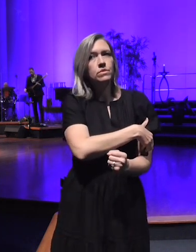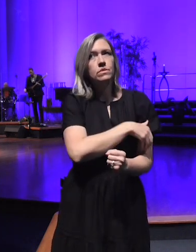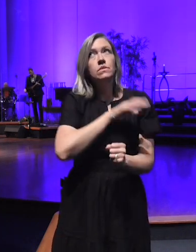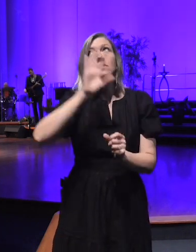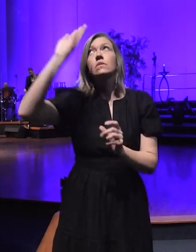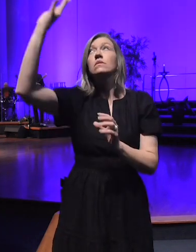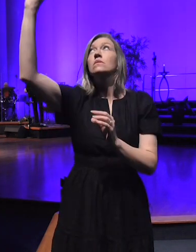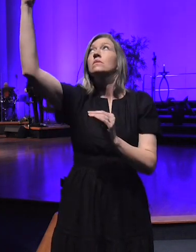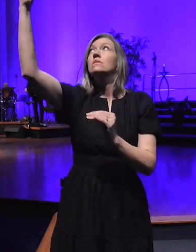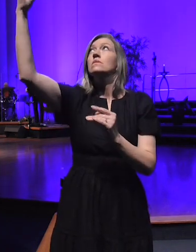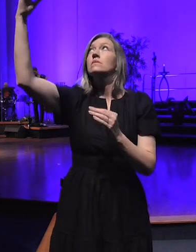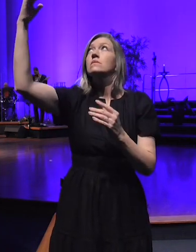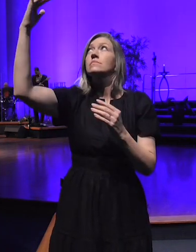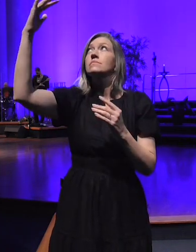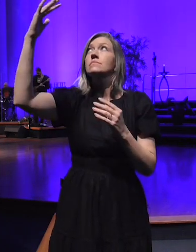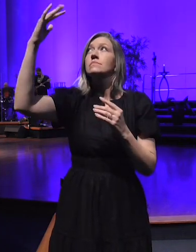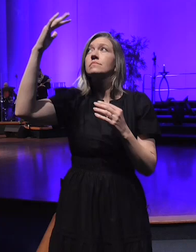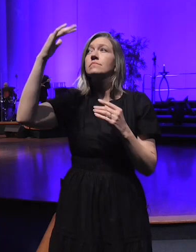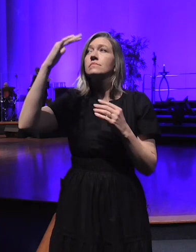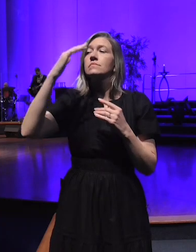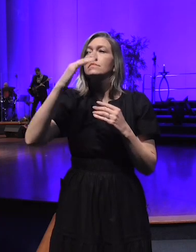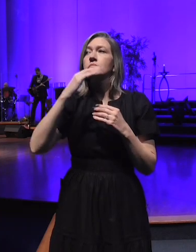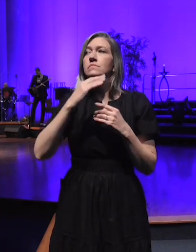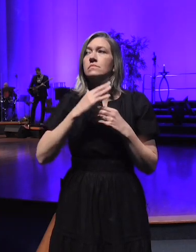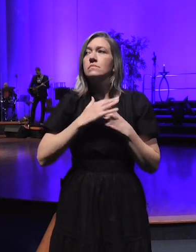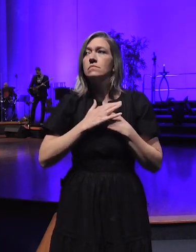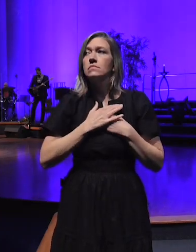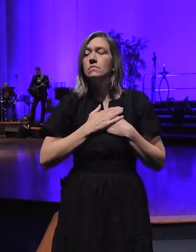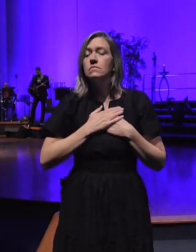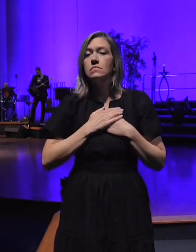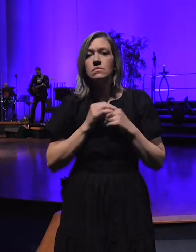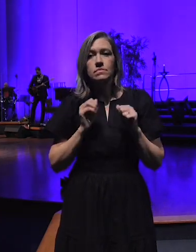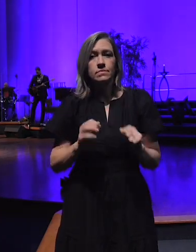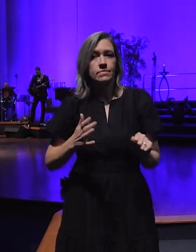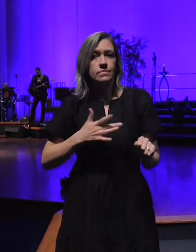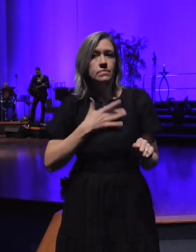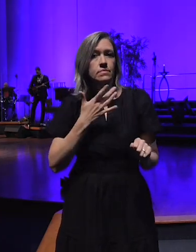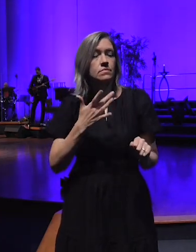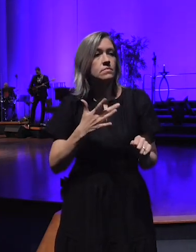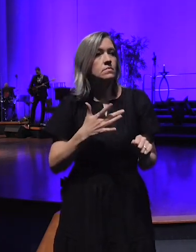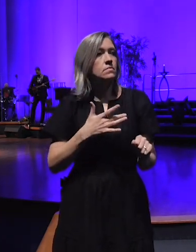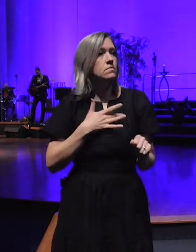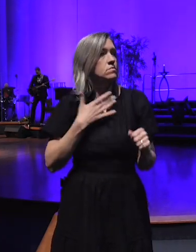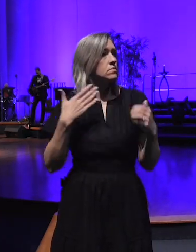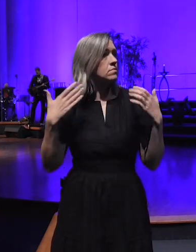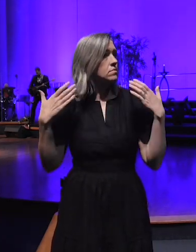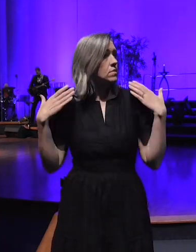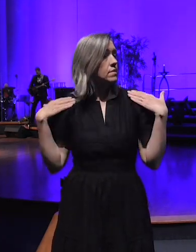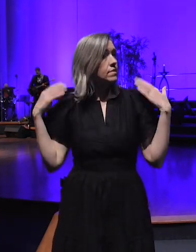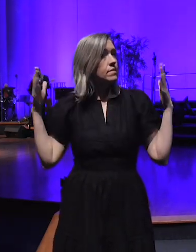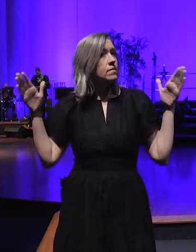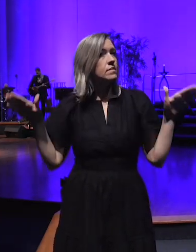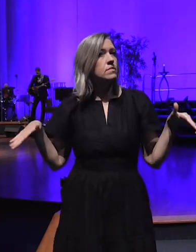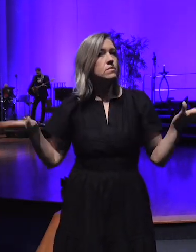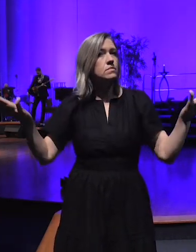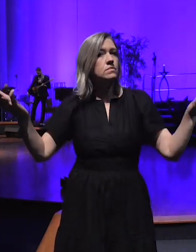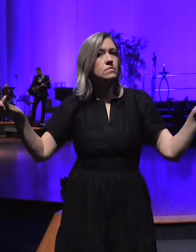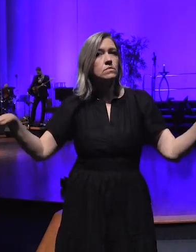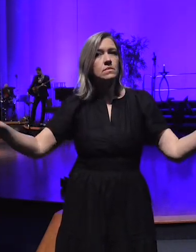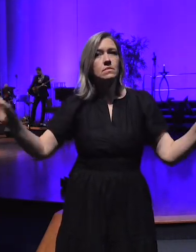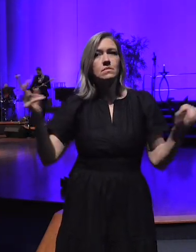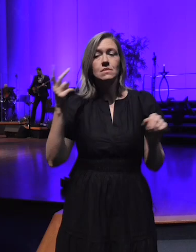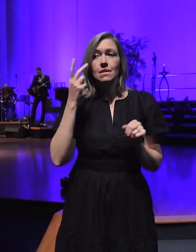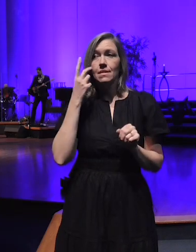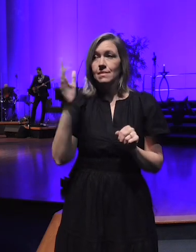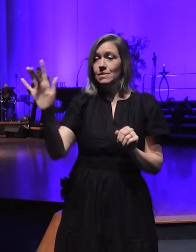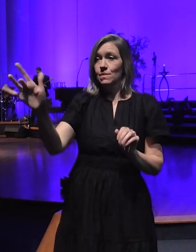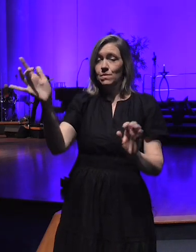gracia Puedo escuchar el roce de las alas de los ángeles Veo gloria